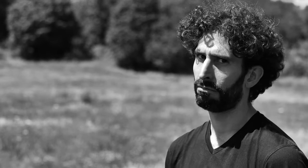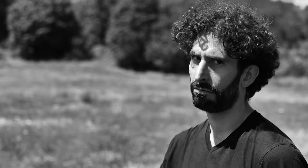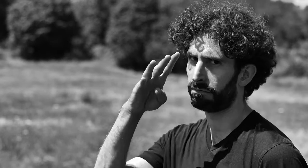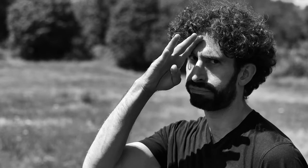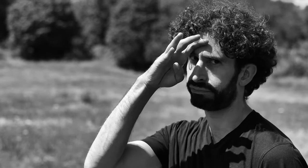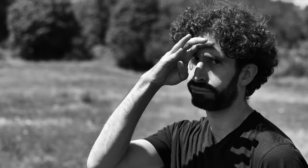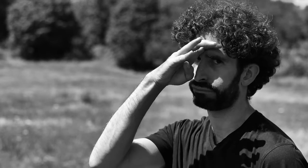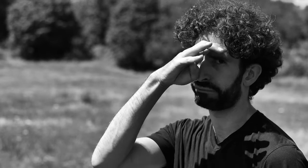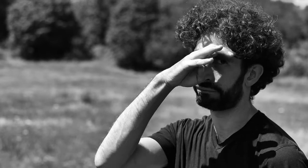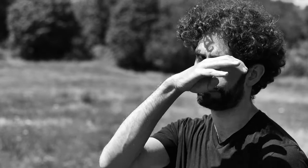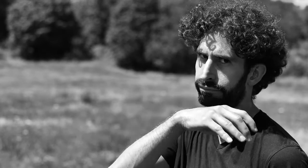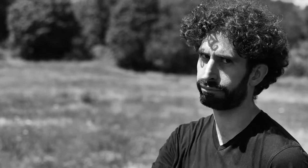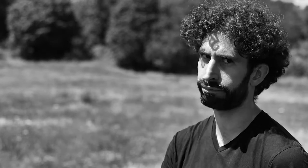Comme c'est difficile !